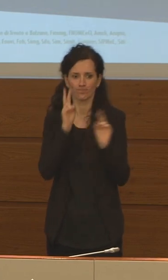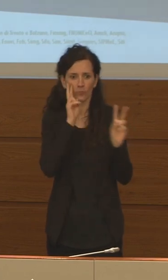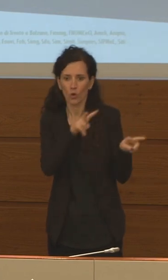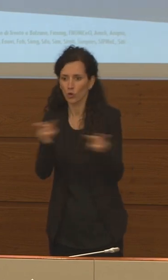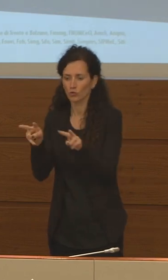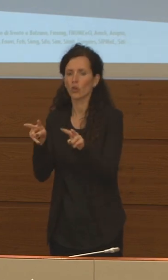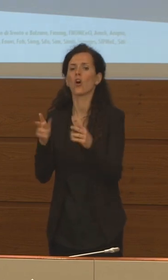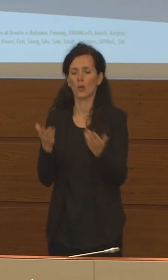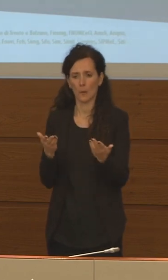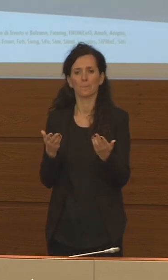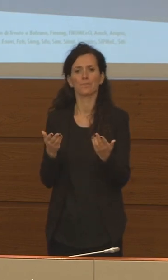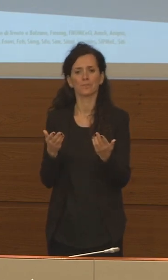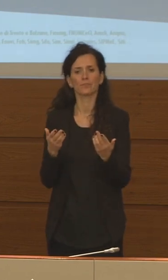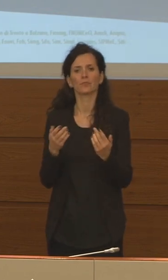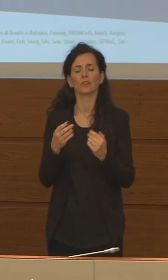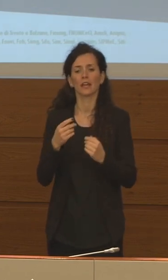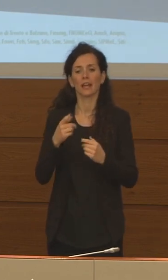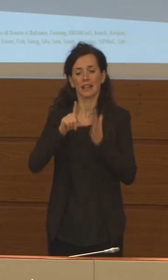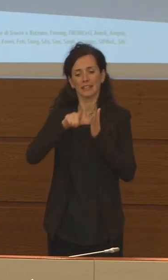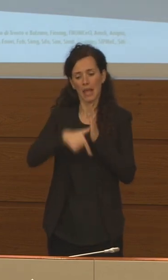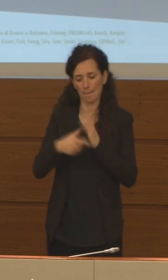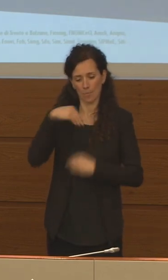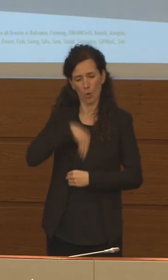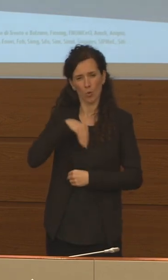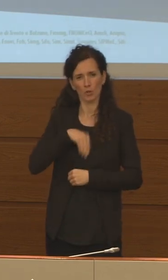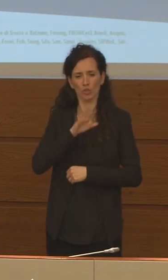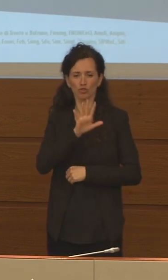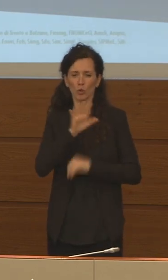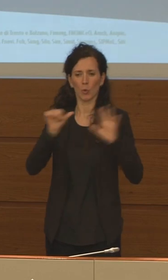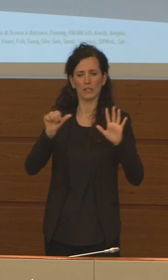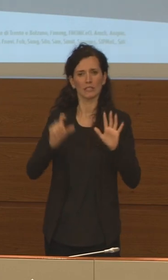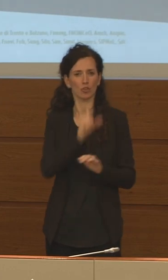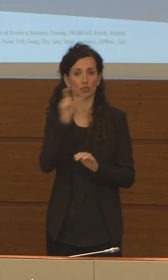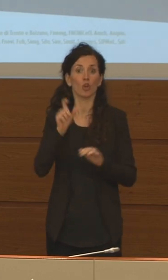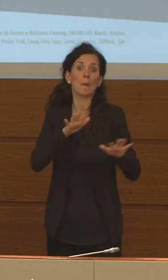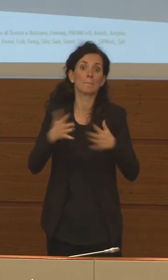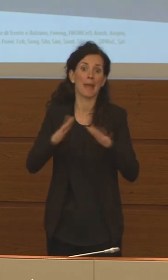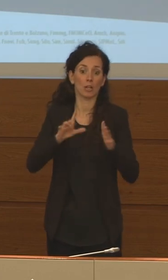tempo di incubazione è sui 5-6 giorni almeno quello medio e il tempo di